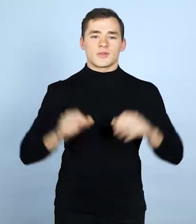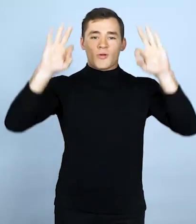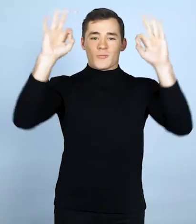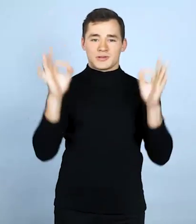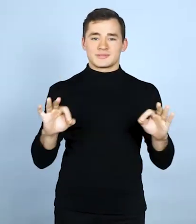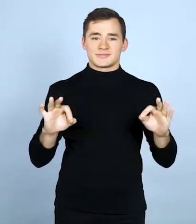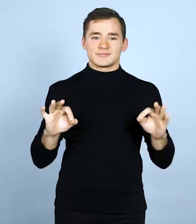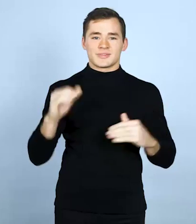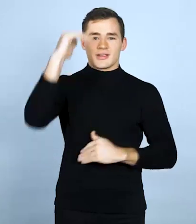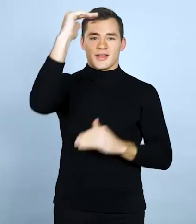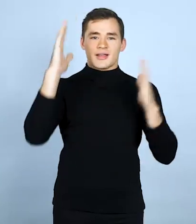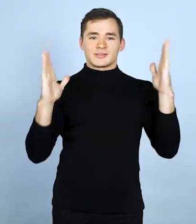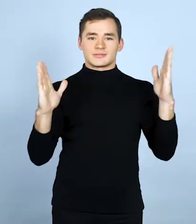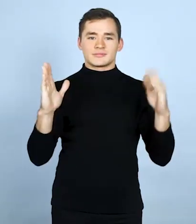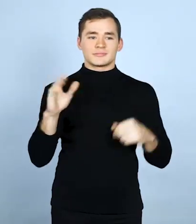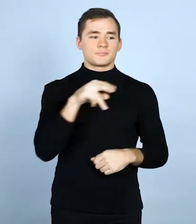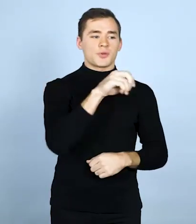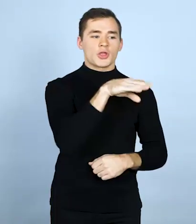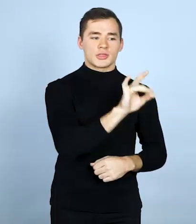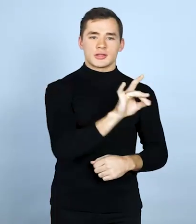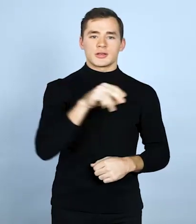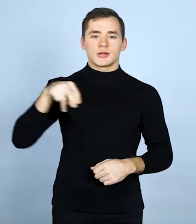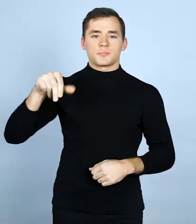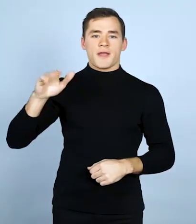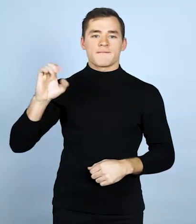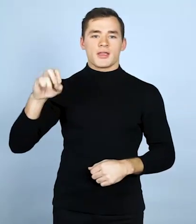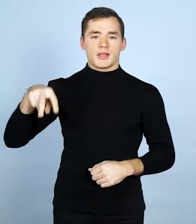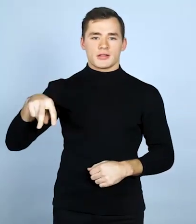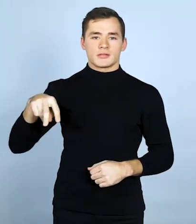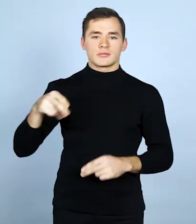Образы Петра и Павла